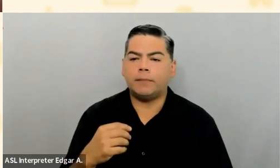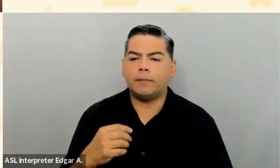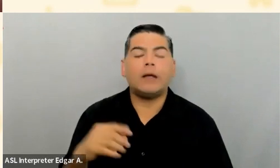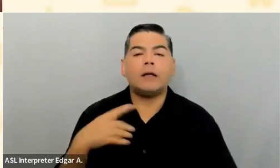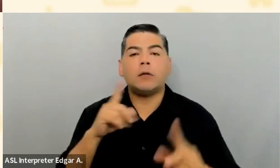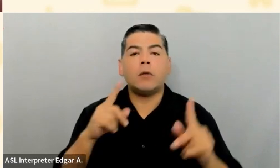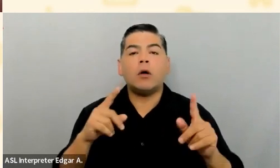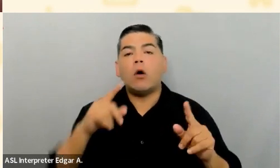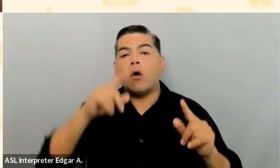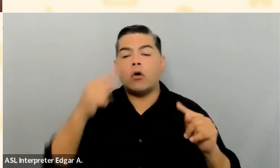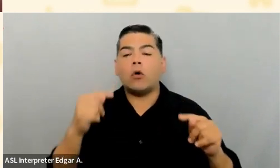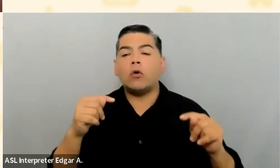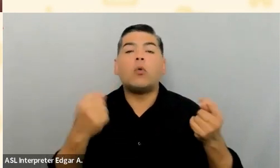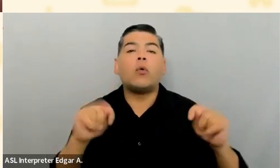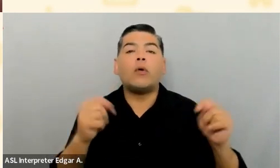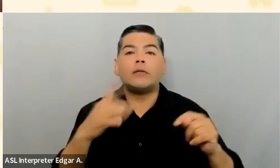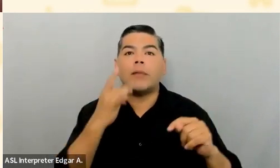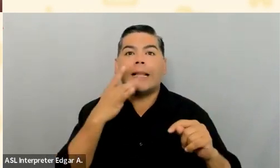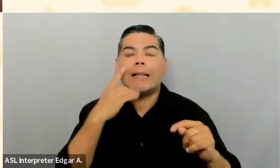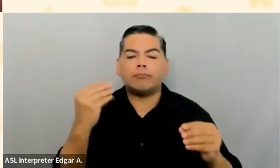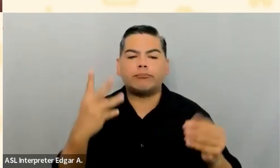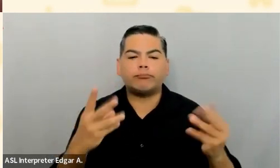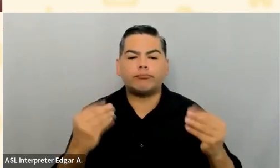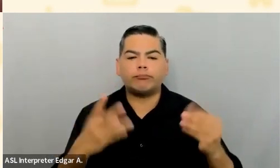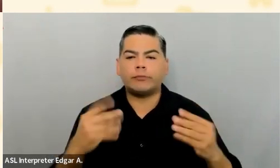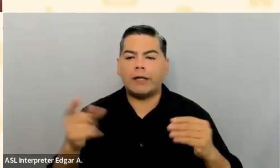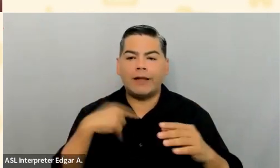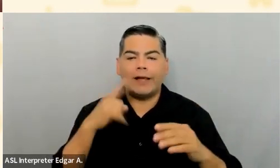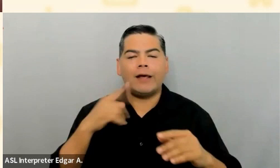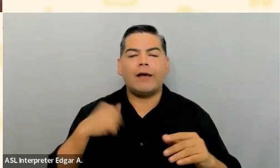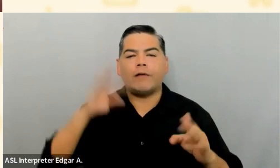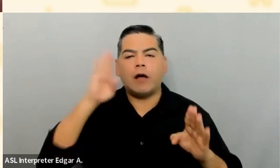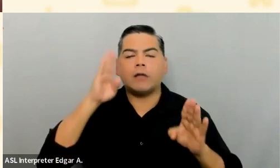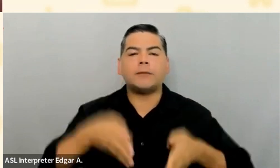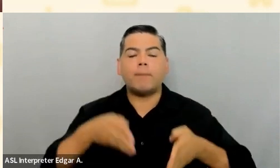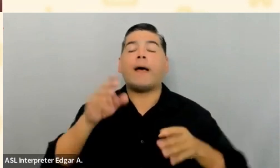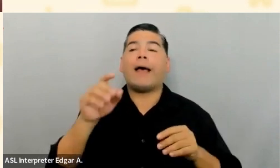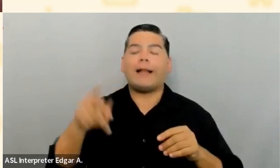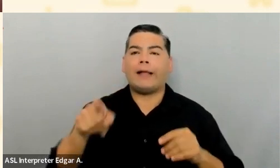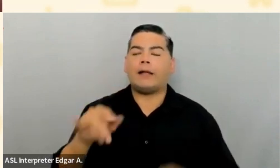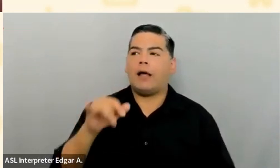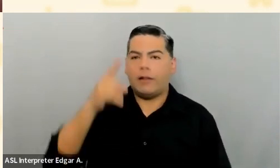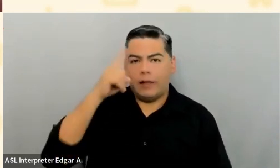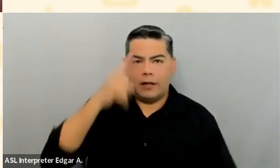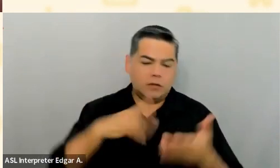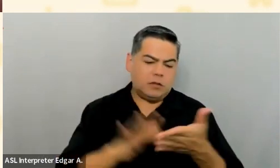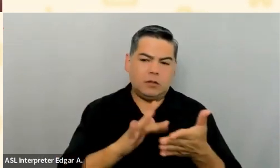porque le fascinan las luces. Y tenían un complemento de accesibilidad encima y estaba en mi móvil, y me bloqueaba la vista parcial